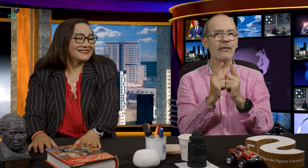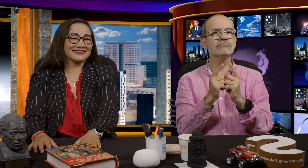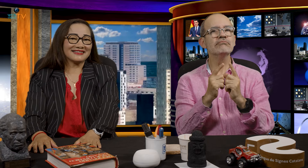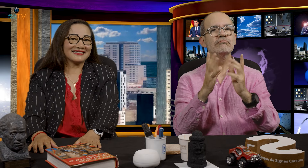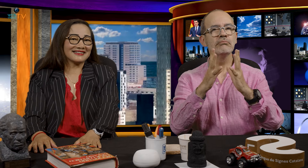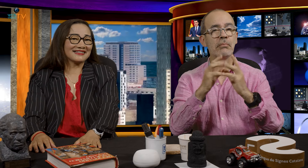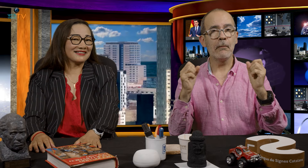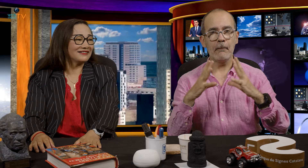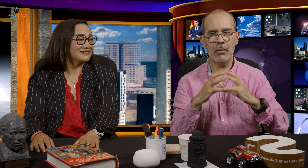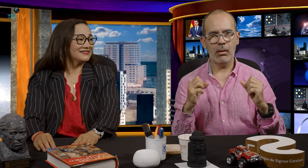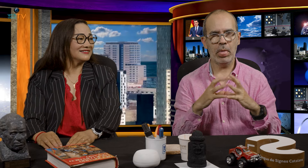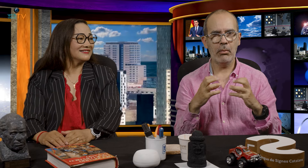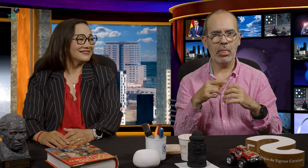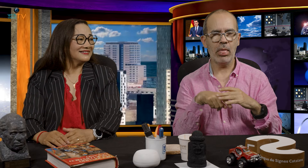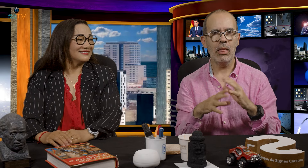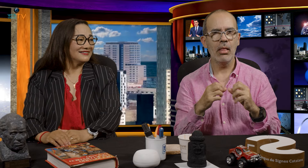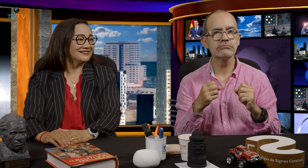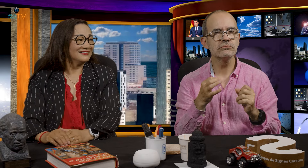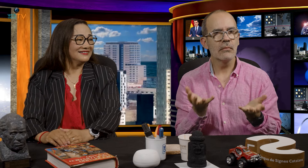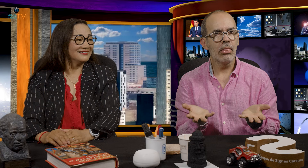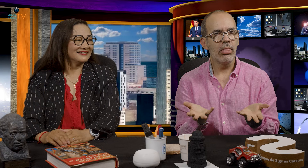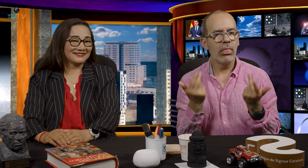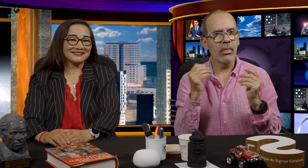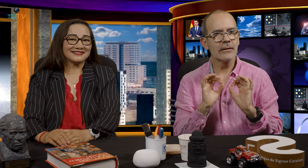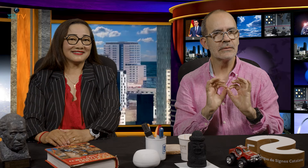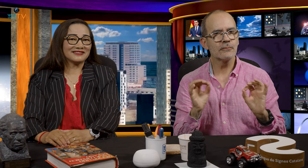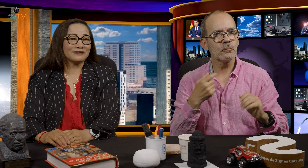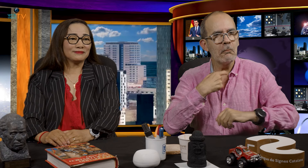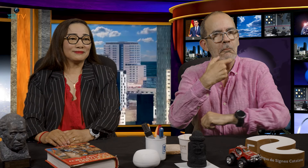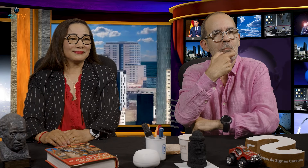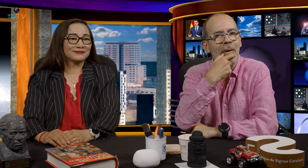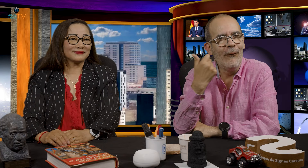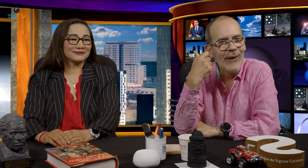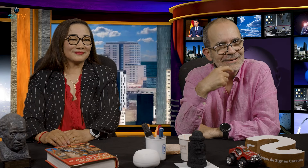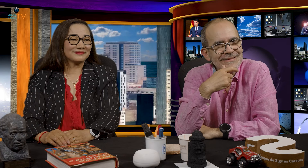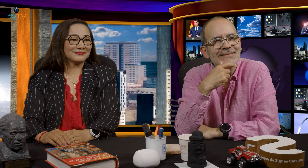Amante…como un entendimiento mútuo. Ágil y elegante, me gusta.